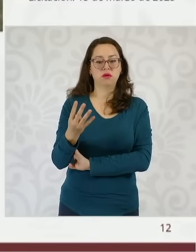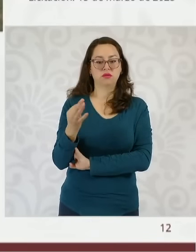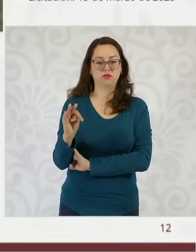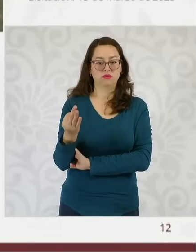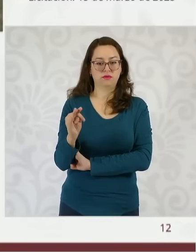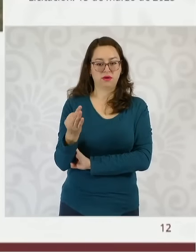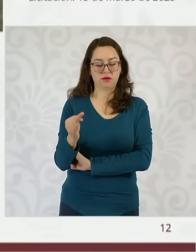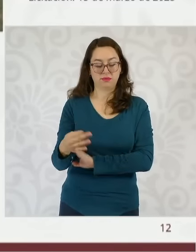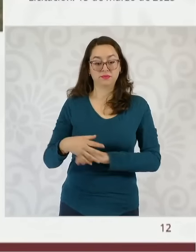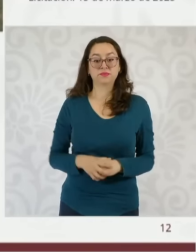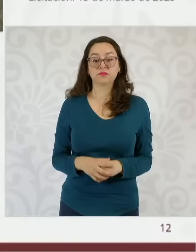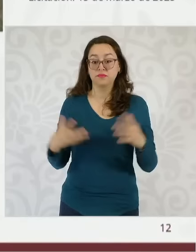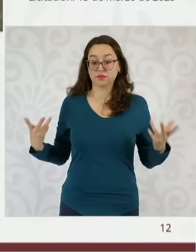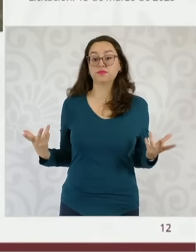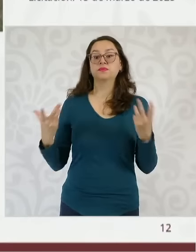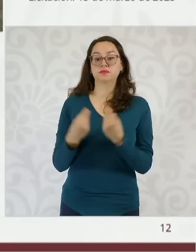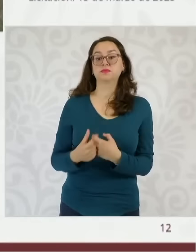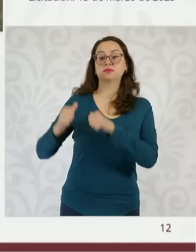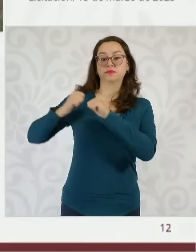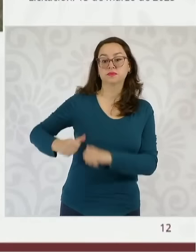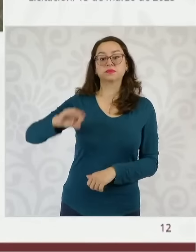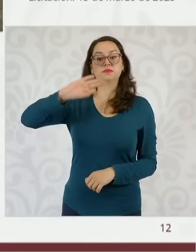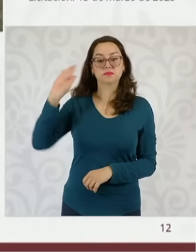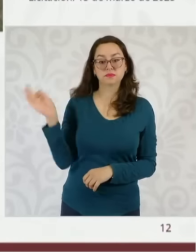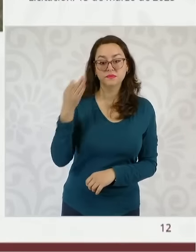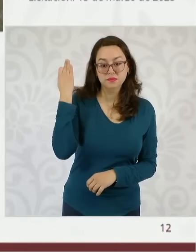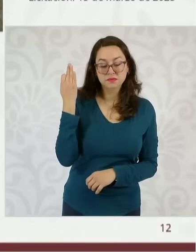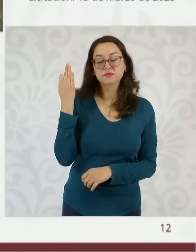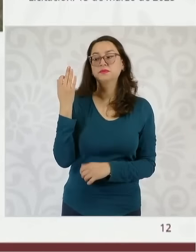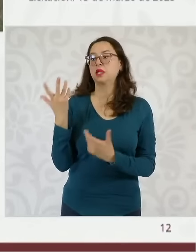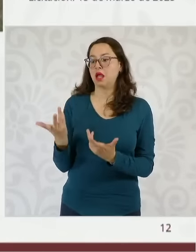trabaja de manera conjunta con las autoridades federales y locales para cumplir los debidos